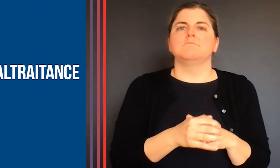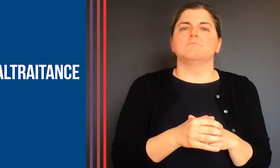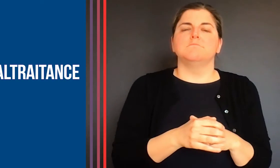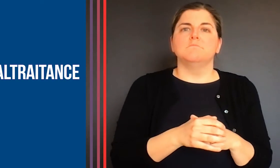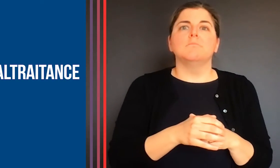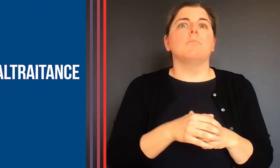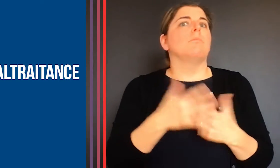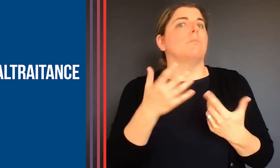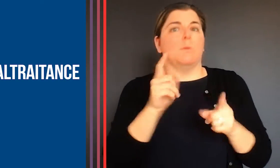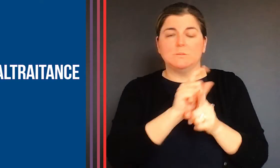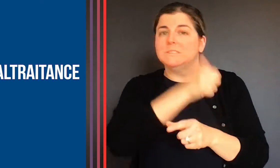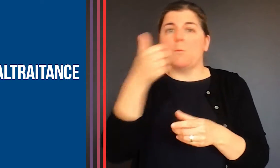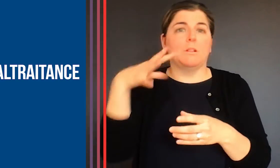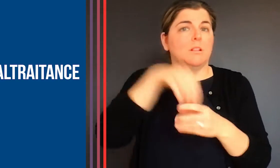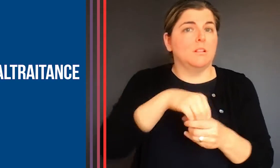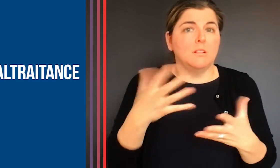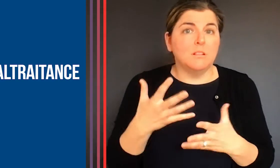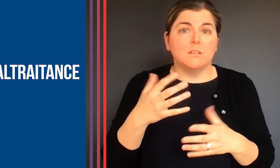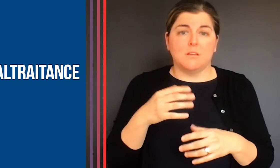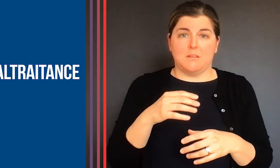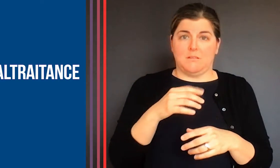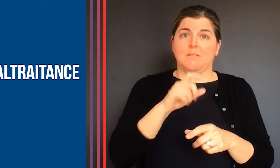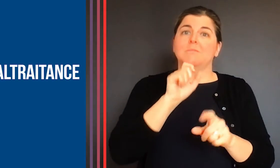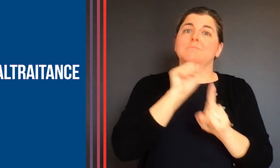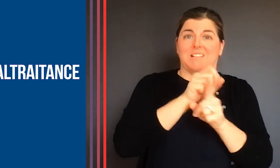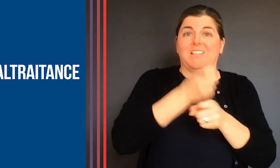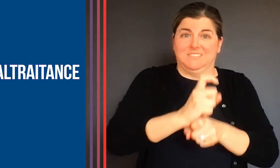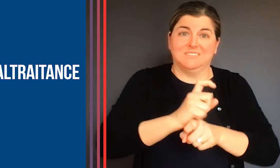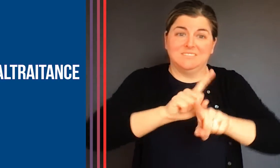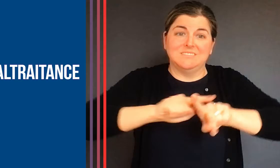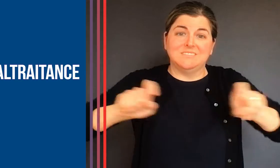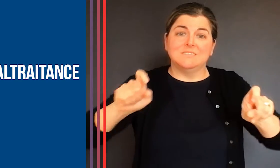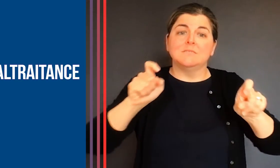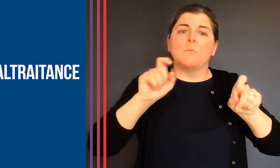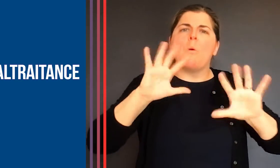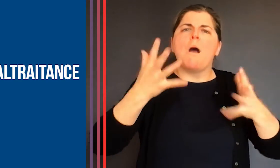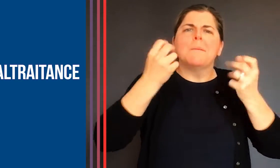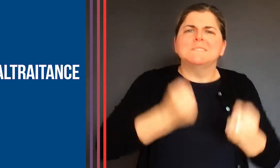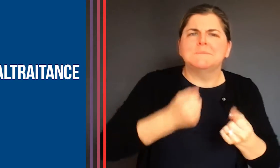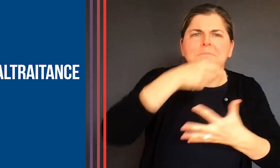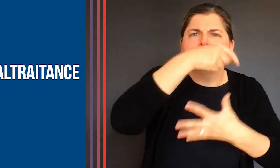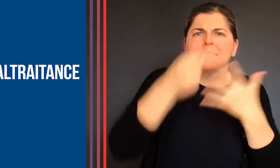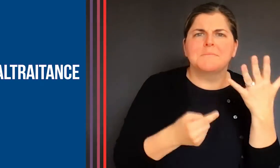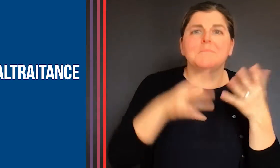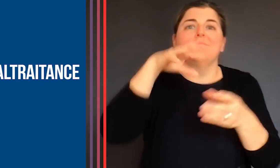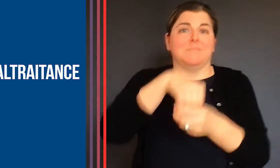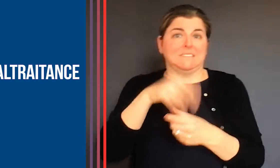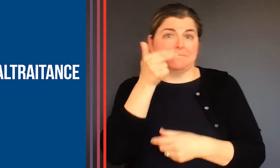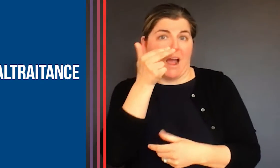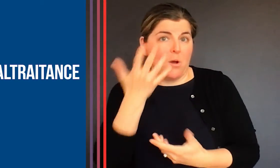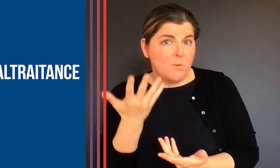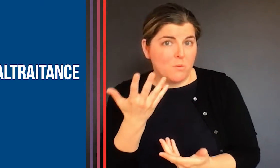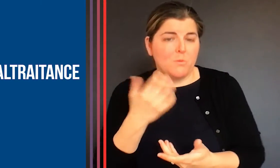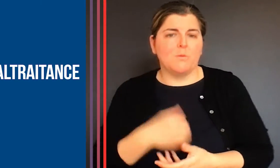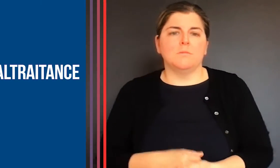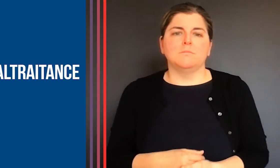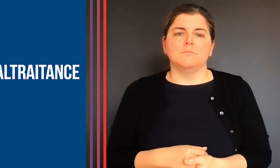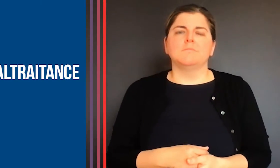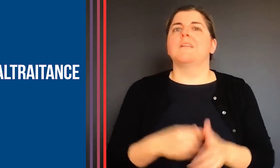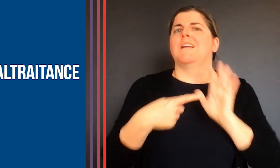les formes de maltraitance dans le sport,